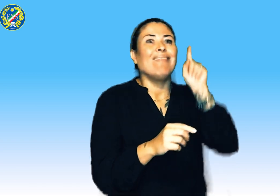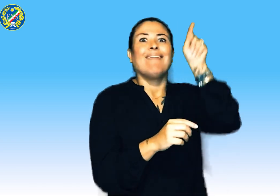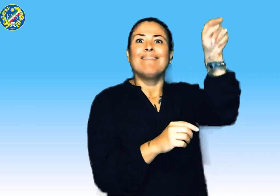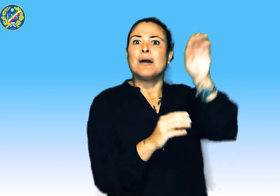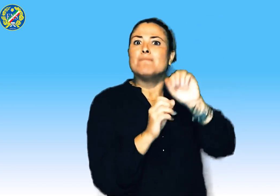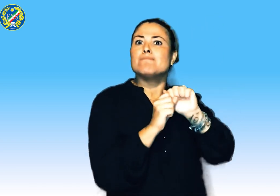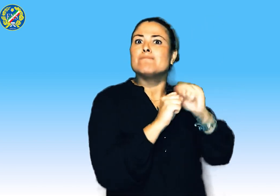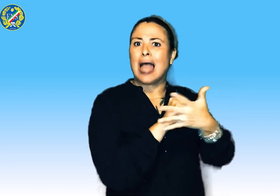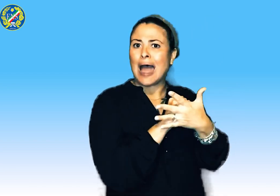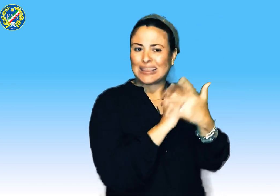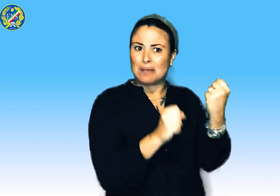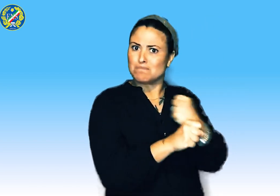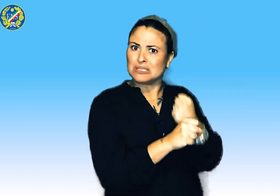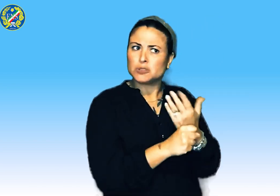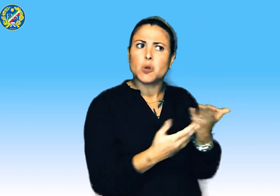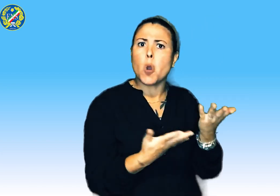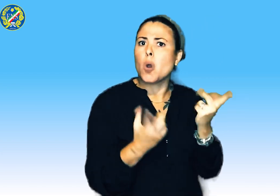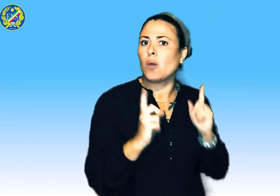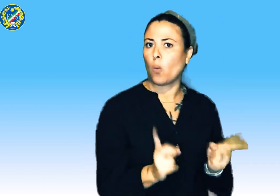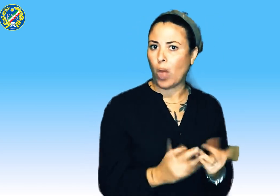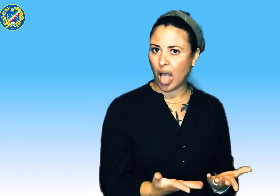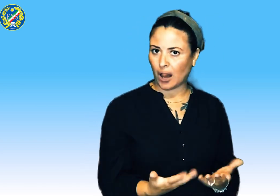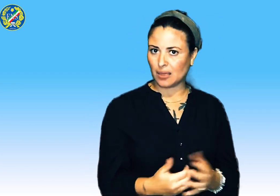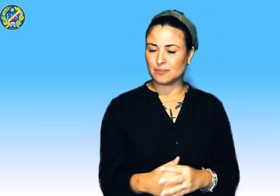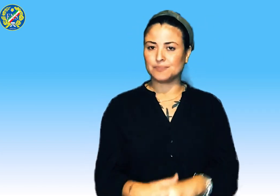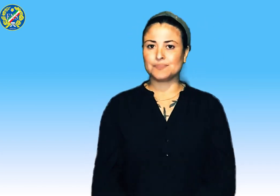Quanto tempo impiegheranno ad arrivare?